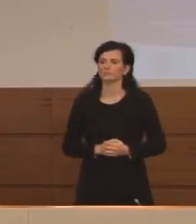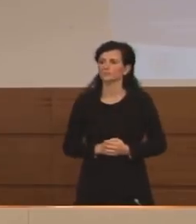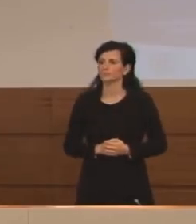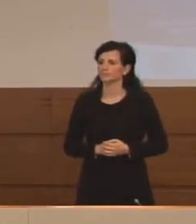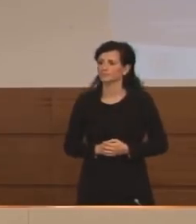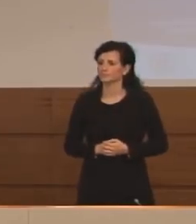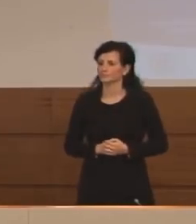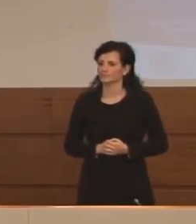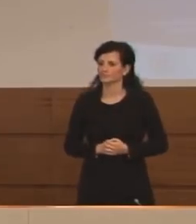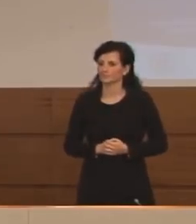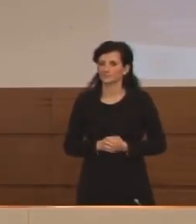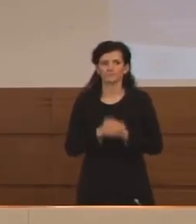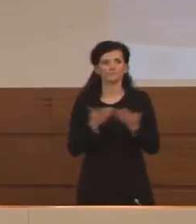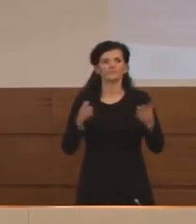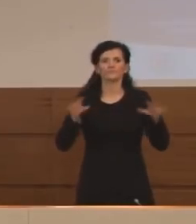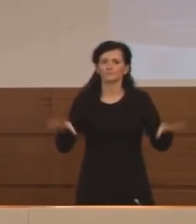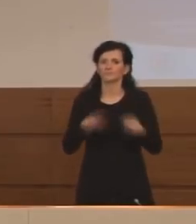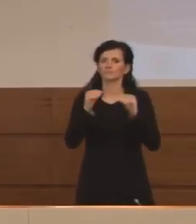Diamo spazio alle domande.